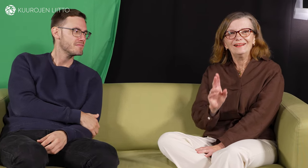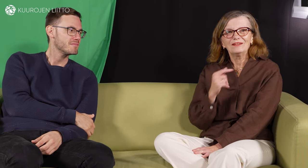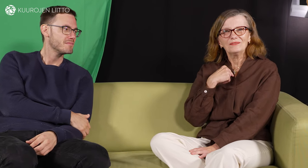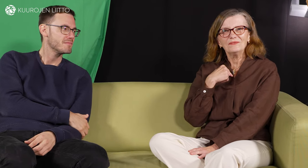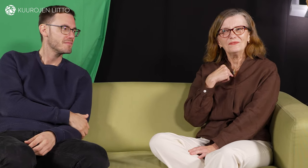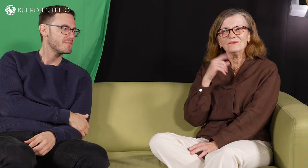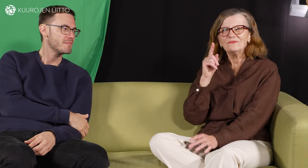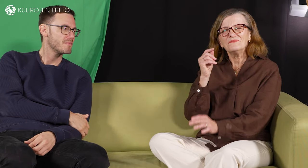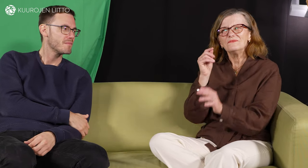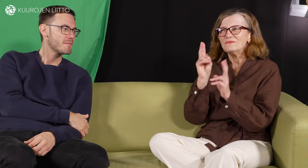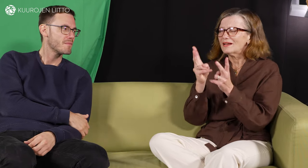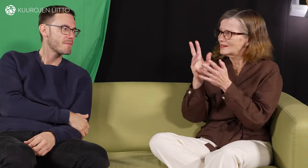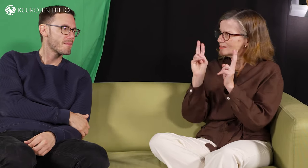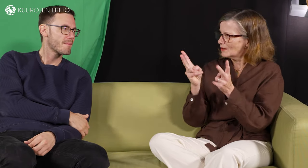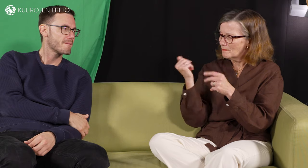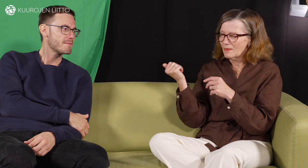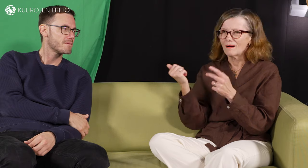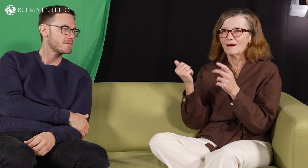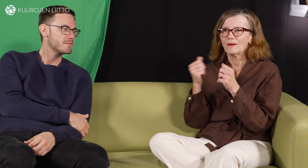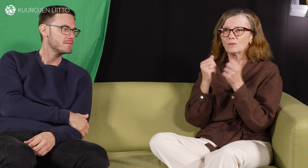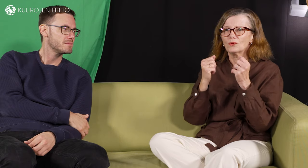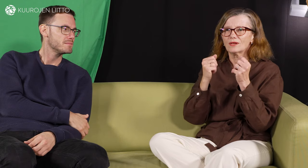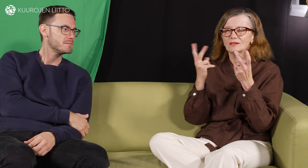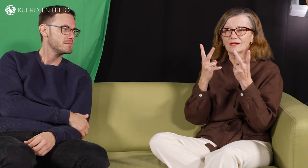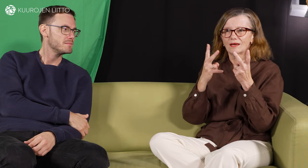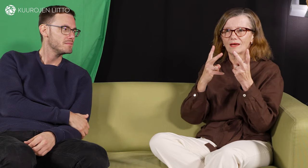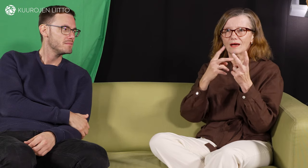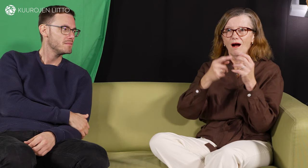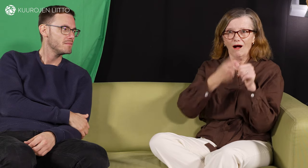Vähän sama juttu minulla.